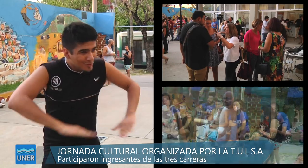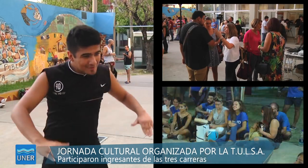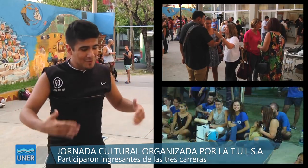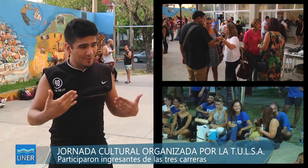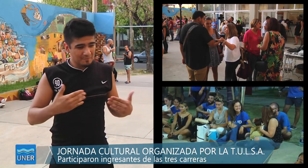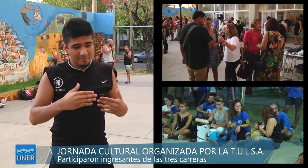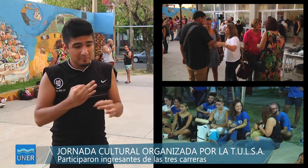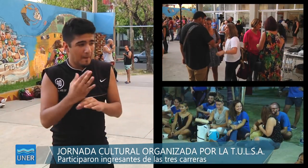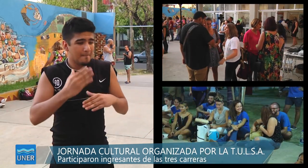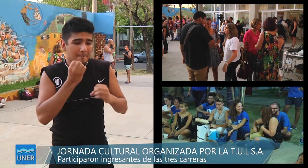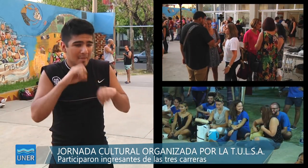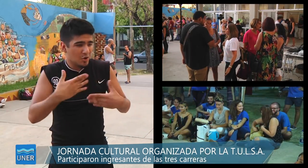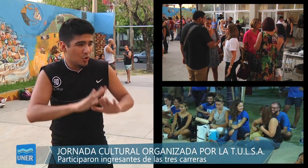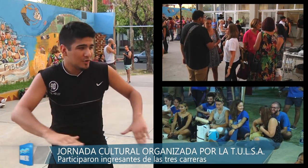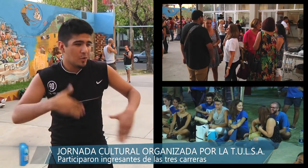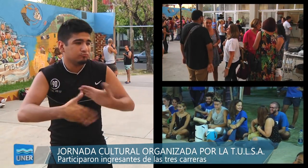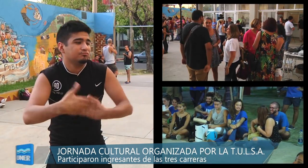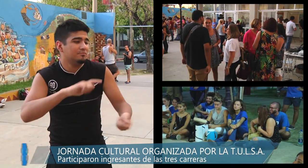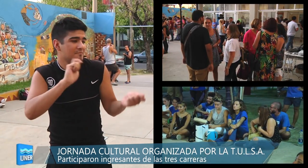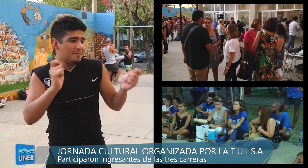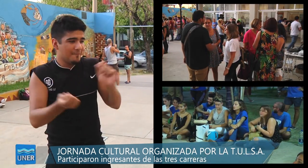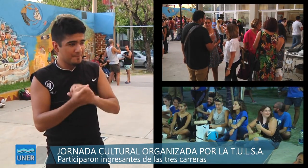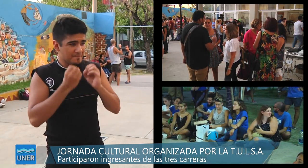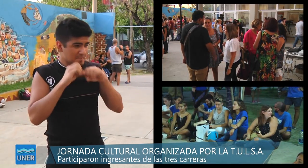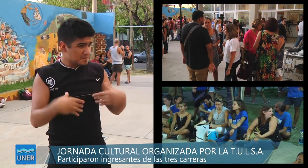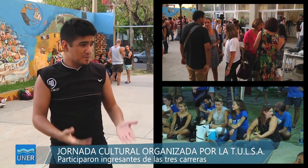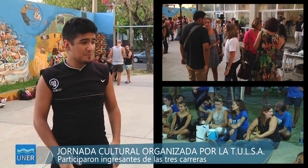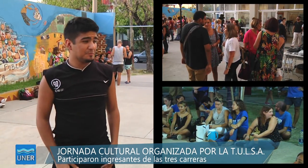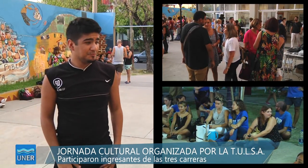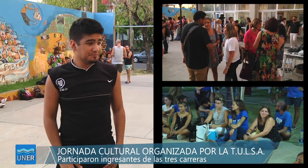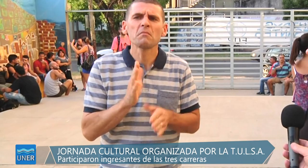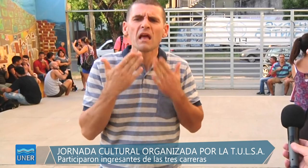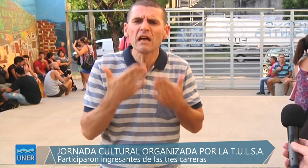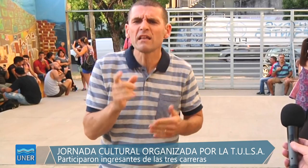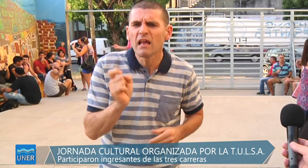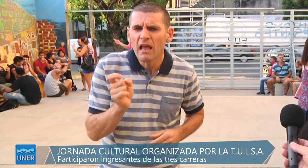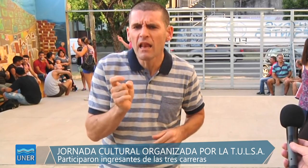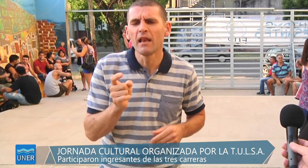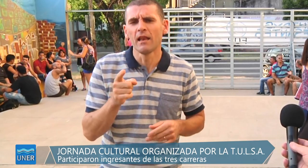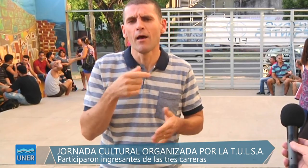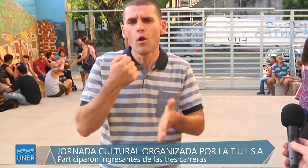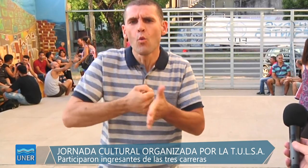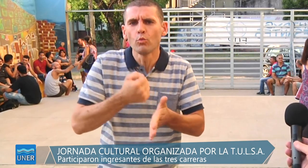a los niños, ser profesor de estos niños para que ellos puedan mejorar su calidad de vida. ¿Gracias a quien podemos estar acá?